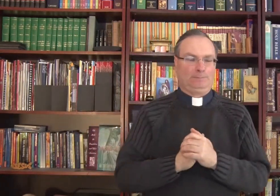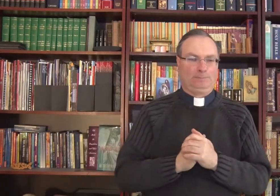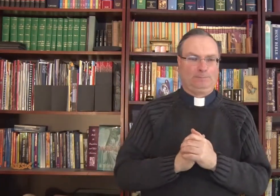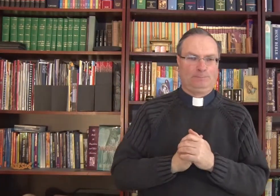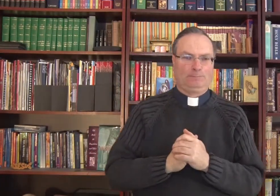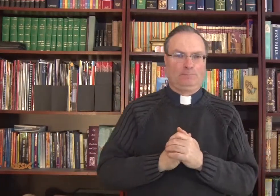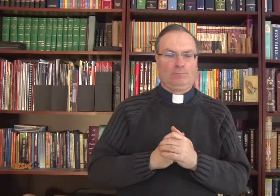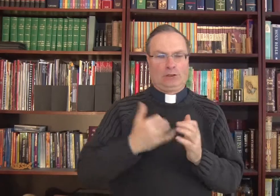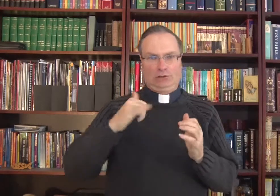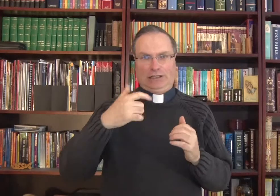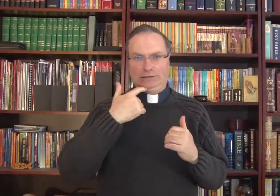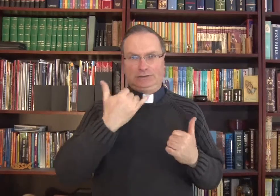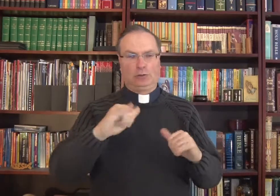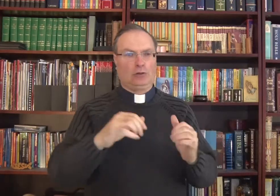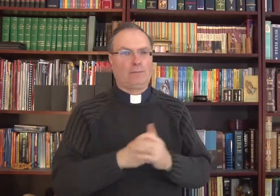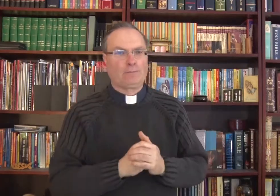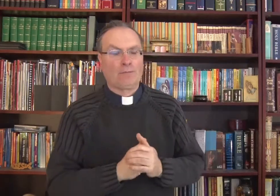Jean continuait: